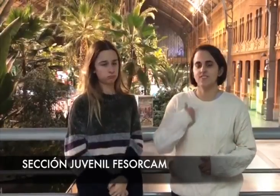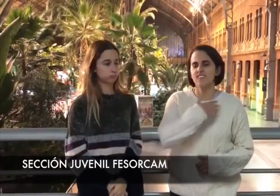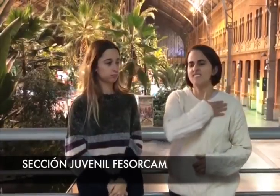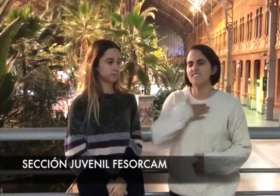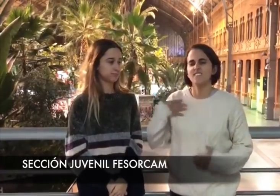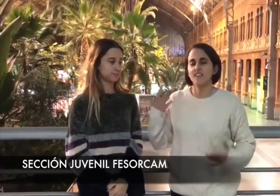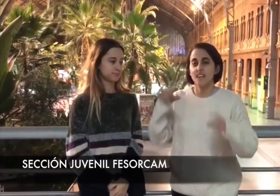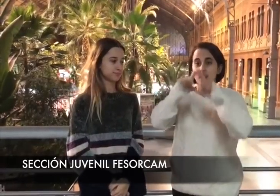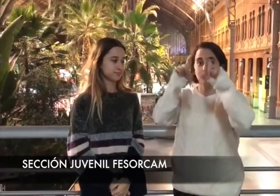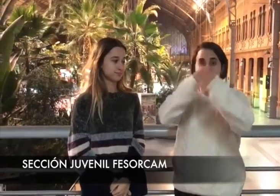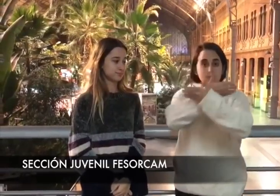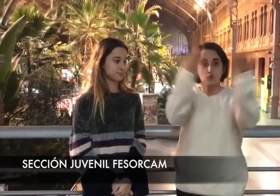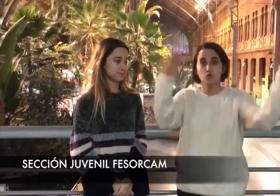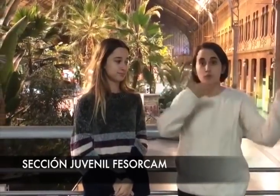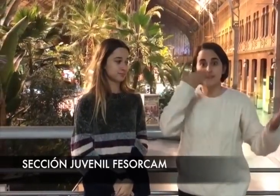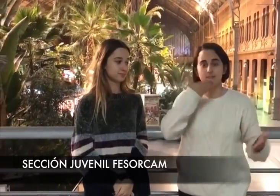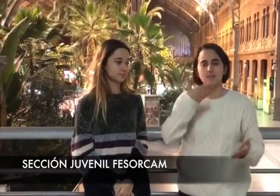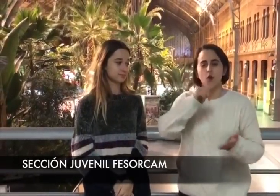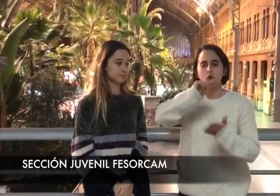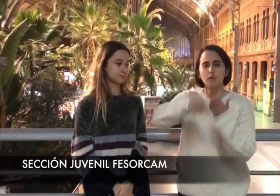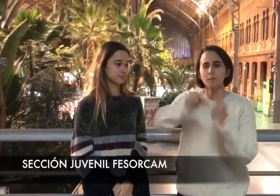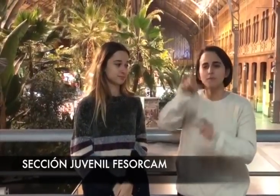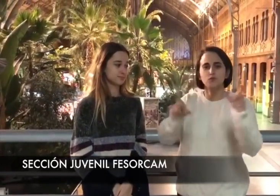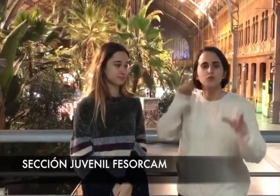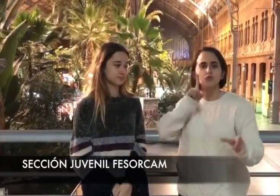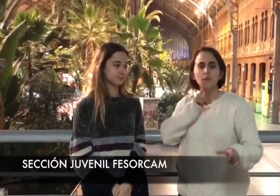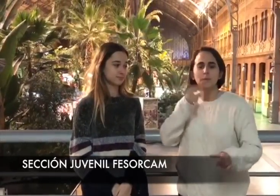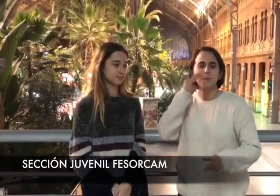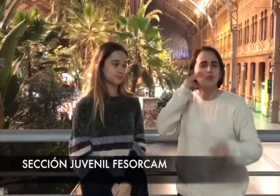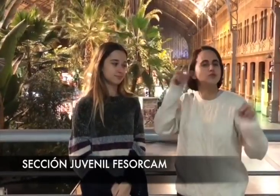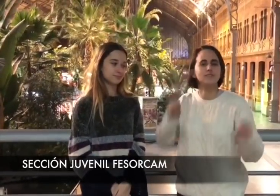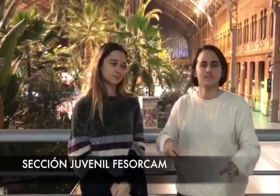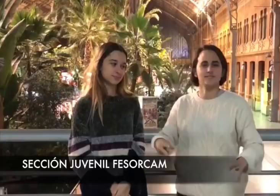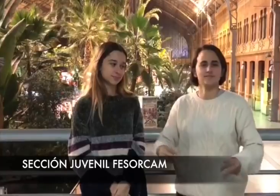Además de que todas las empresas dirigidas por oyentes contraten a personas sordas sin prejuicios.